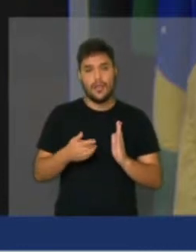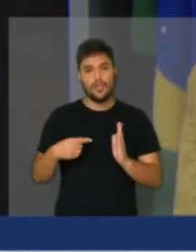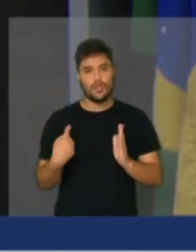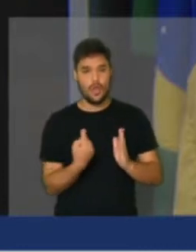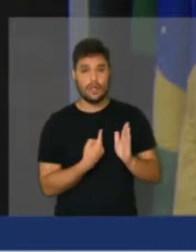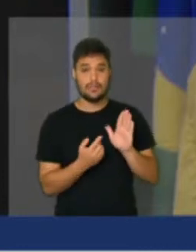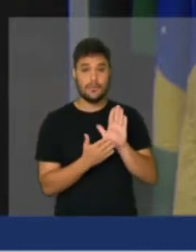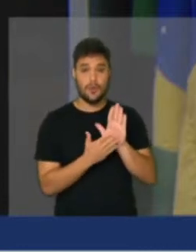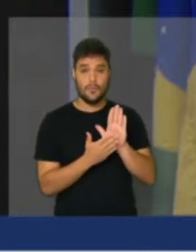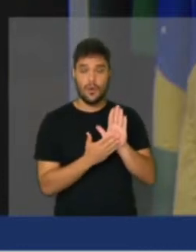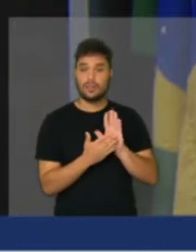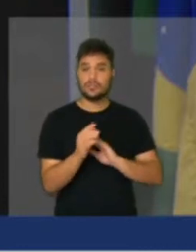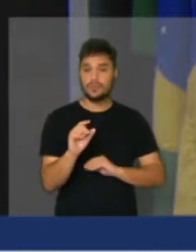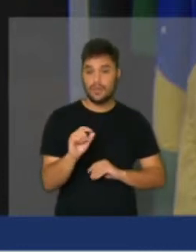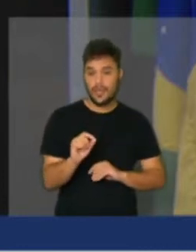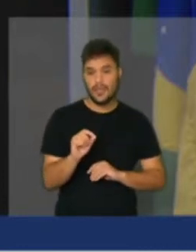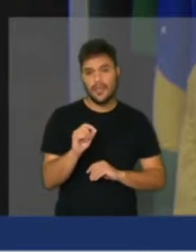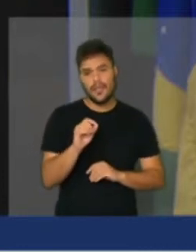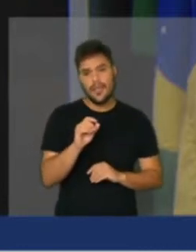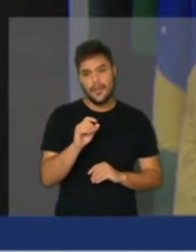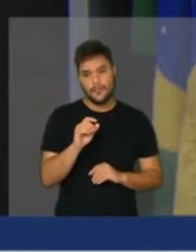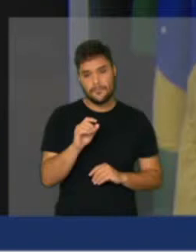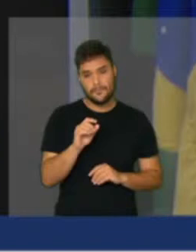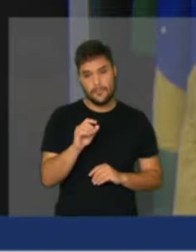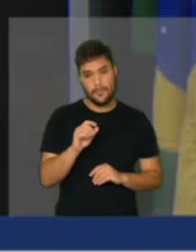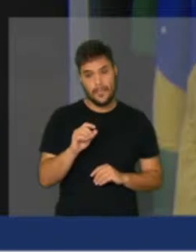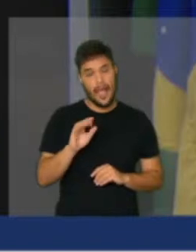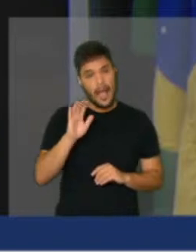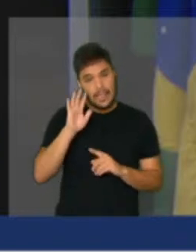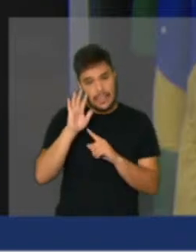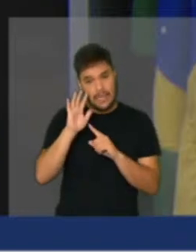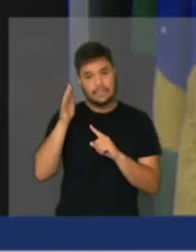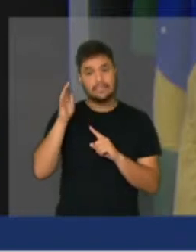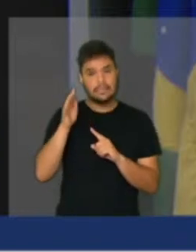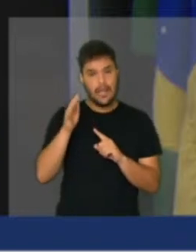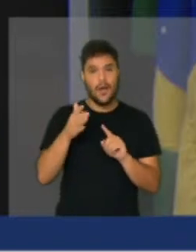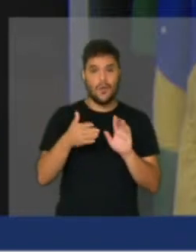COLEGIADO, PROPOMOS QUE A CÉLERE DELIBERAÇÃO DA MATÉRIA NA CÂMARA DOS DEPUTADOS E JÁ ADIANTADO DO